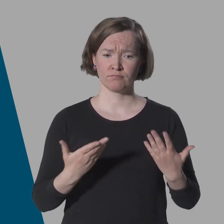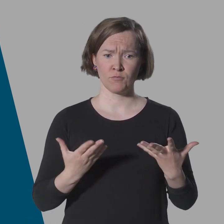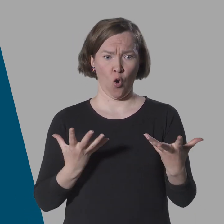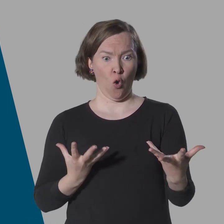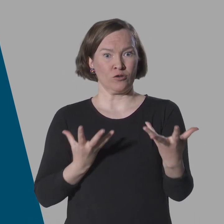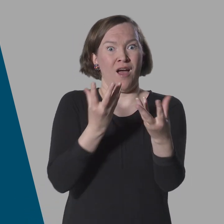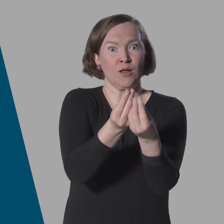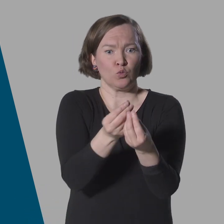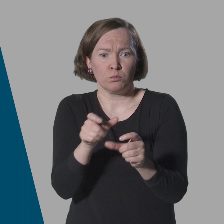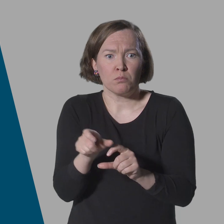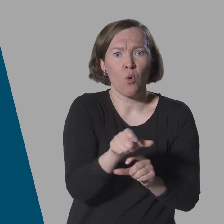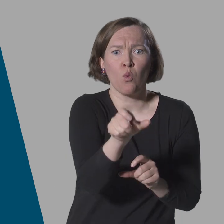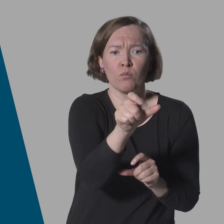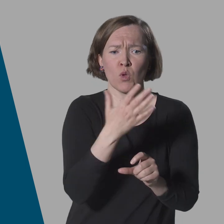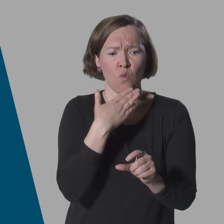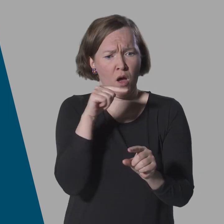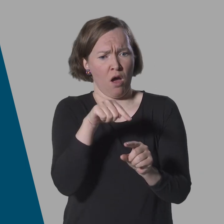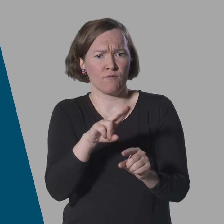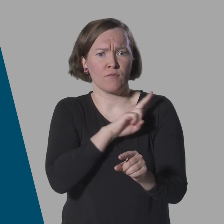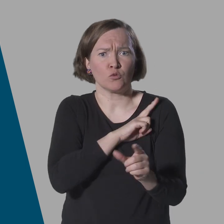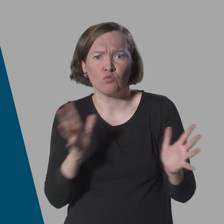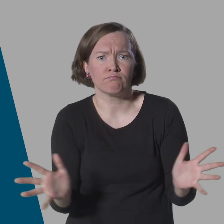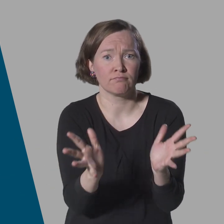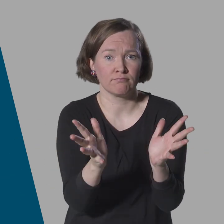Osallisuuden polulla me aikuiset olemme vastuussa siitä, -